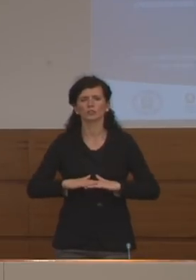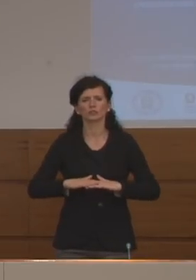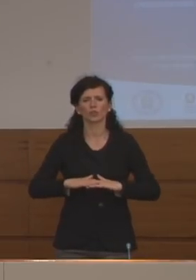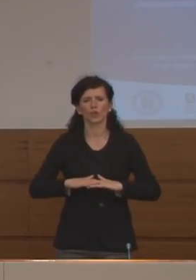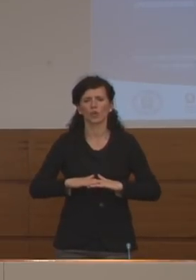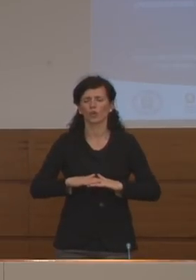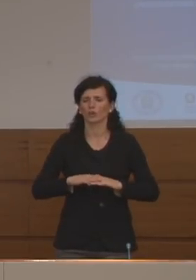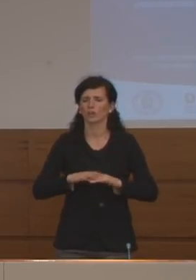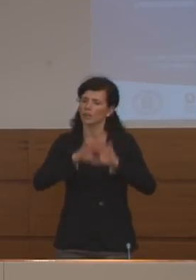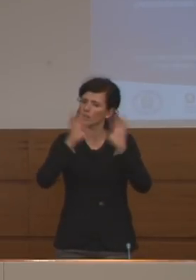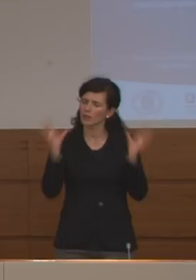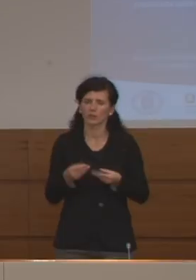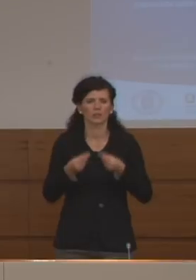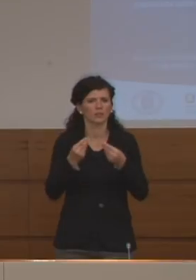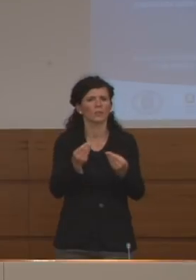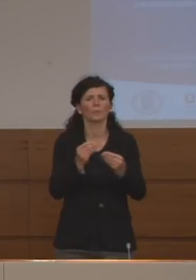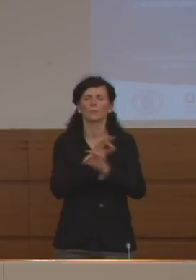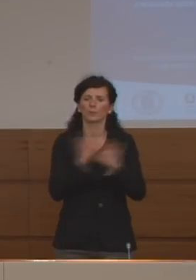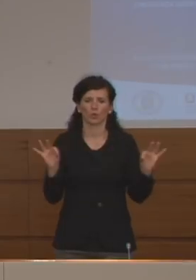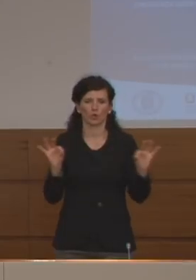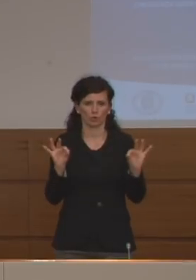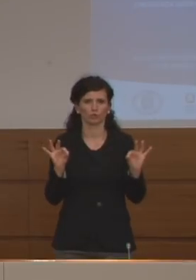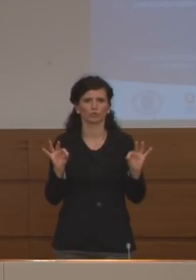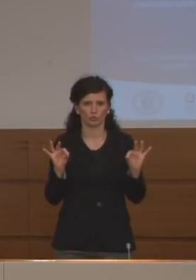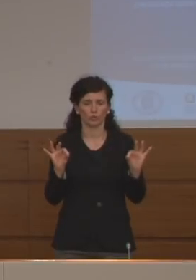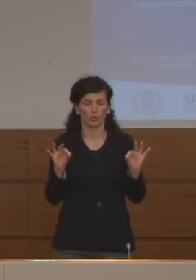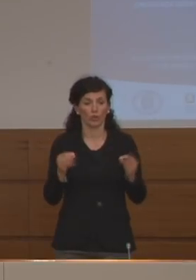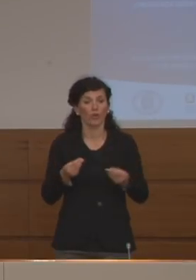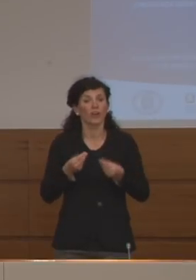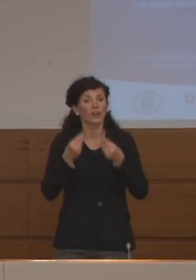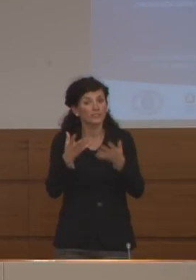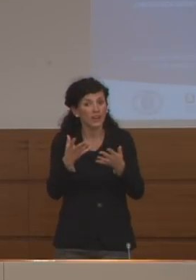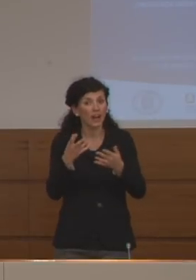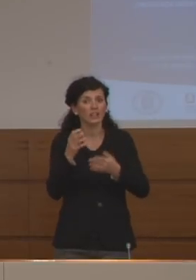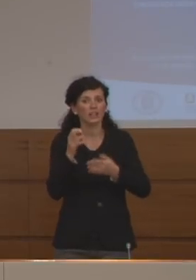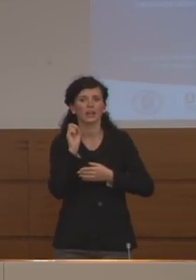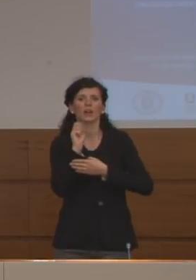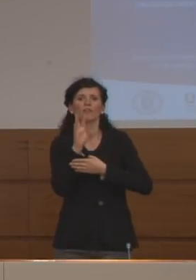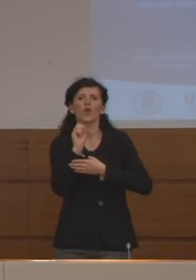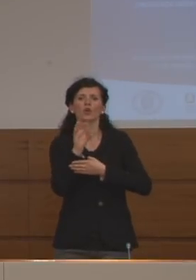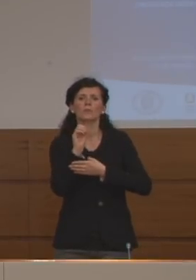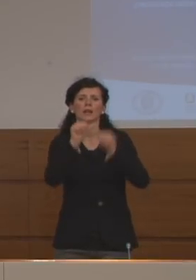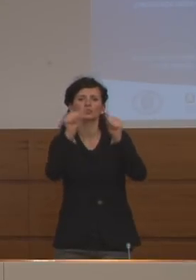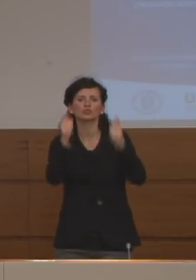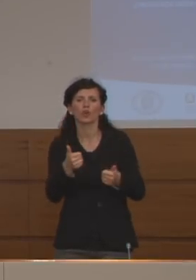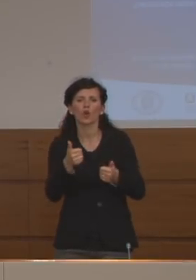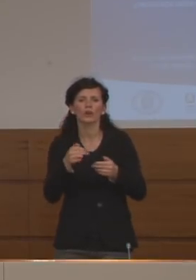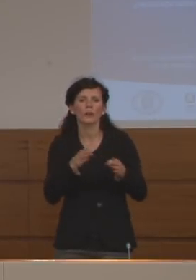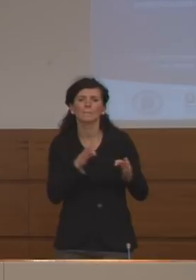sia in termini anche di percorsi di formazione. Perché anche qui va detto in